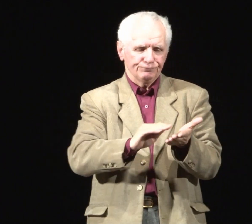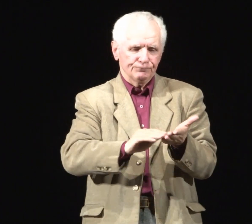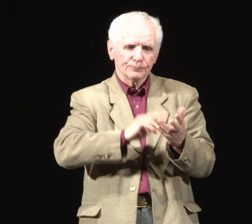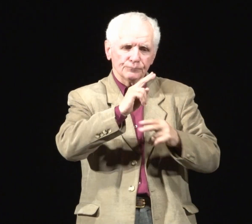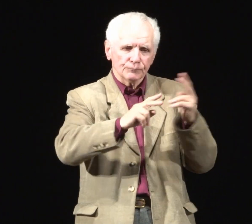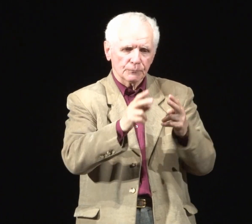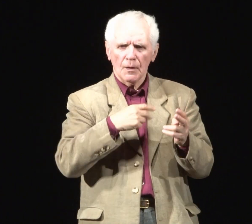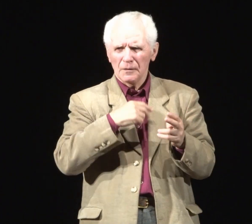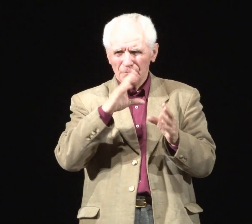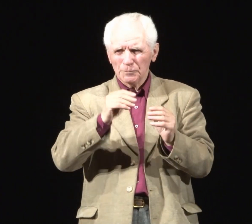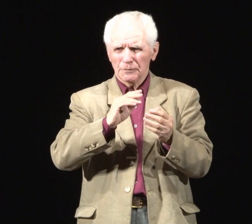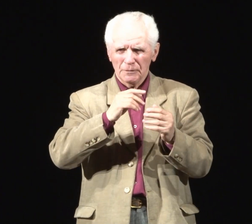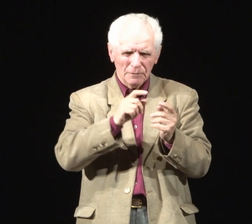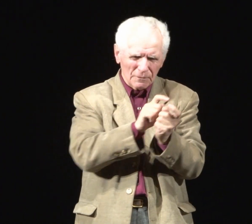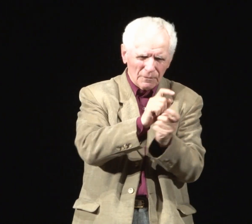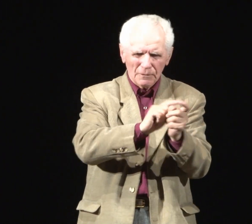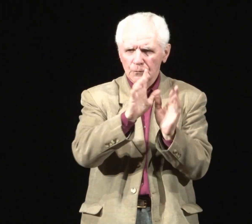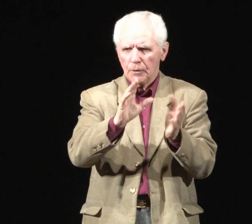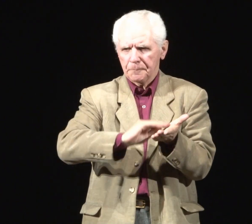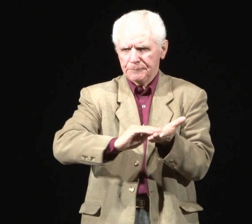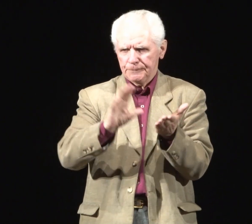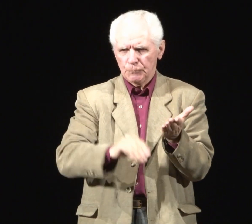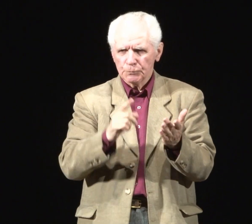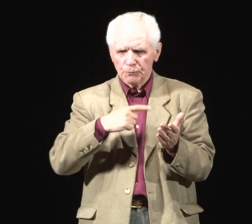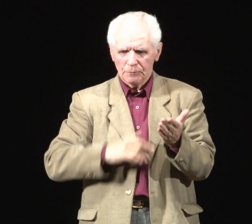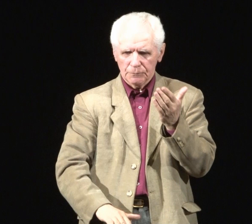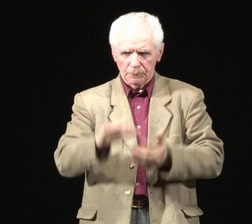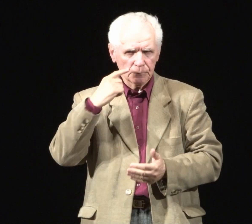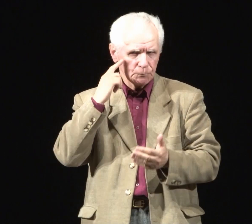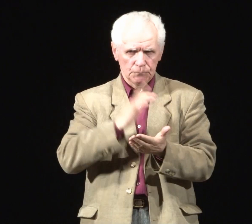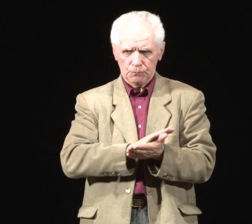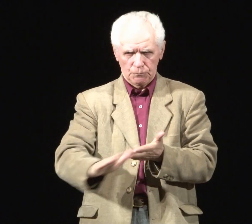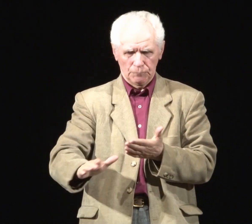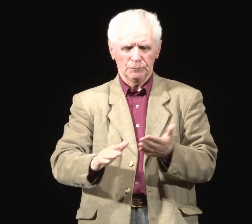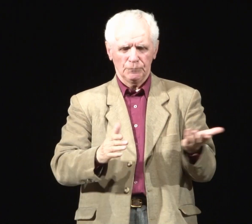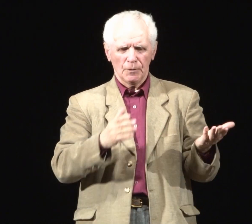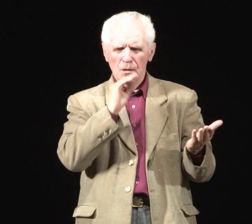Вообще, я всегда со слышащими общаюсь письменно, так как глухой с детства, плохо говорю